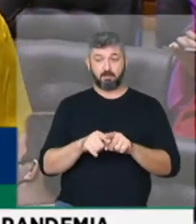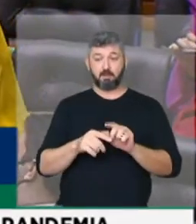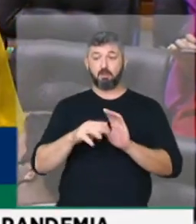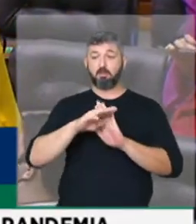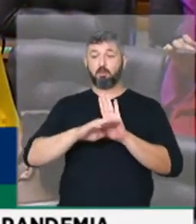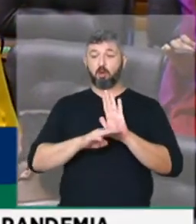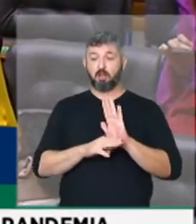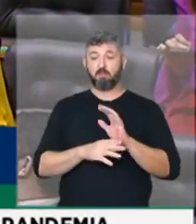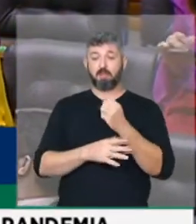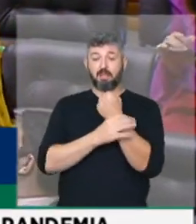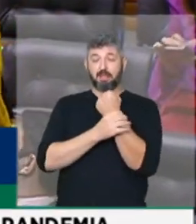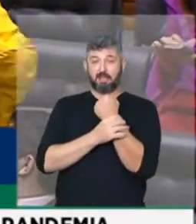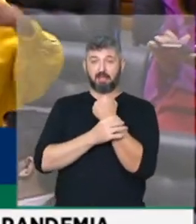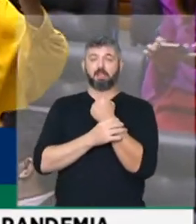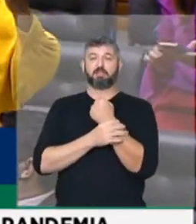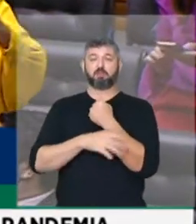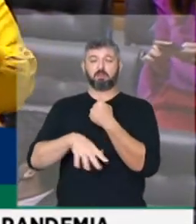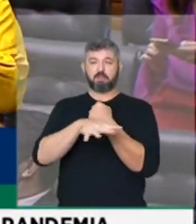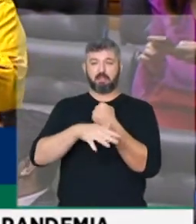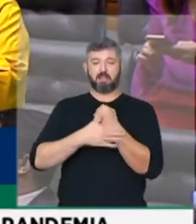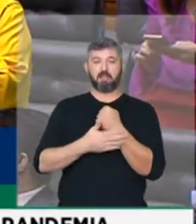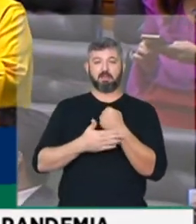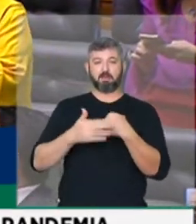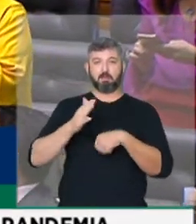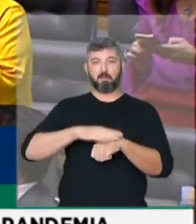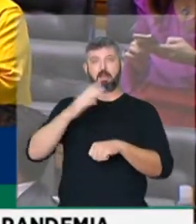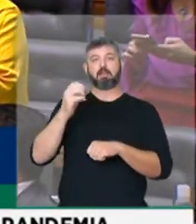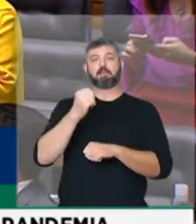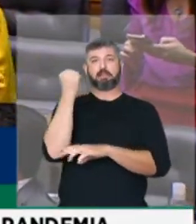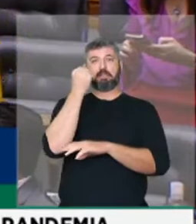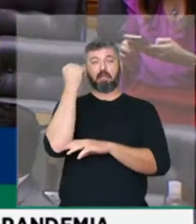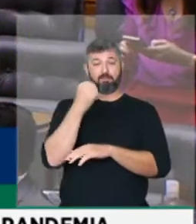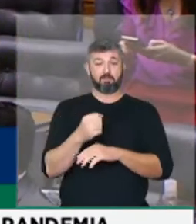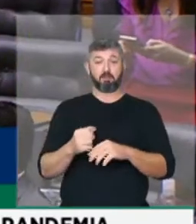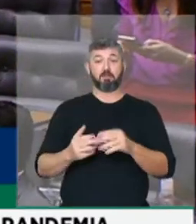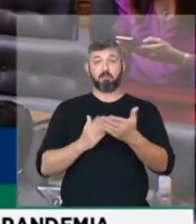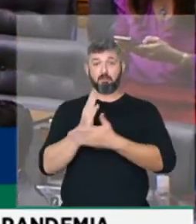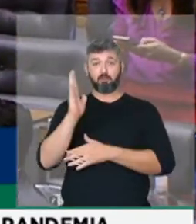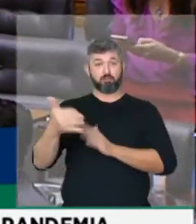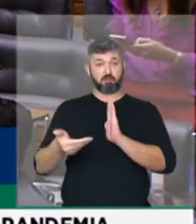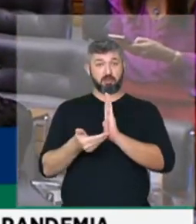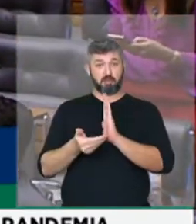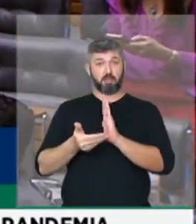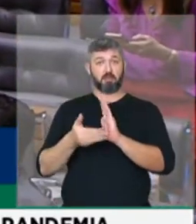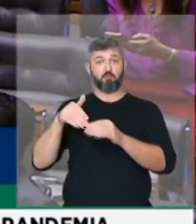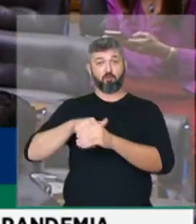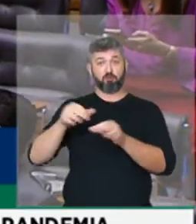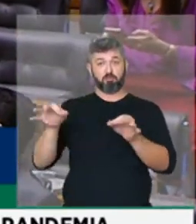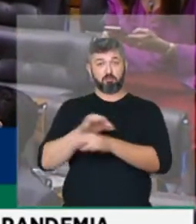PROGRAMA DE GARANTIA AOS SETORES CRÍTICOS. ESSE PROJETO JÁ HAVIA SIDO APROVADO PELA CÂMARA DOS DEPUTADOS SEGUIU PARA O SENADO FOI ALTERADO LÁ NO SENADO